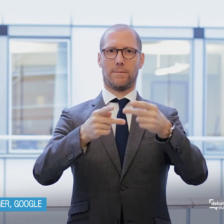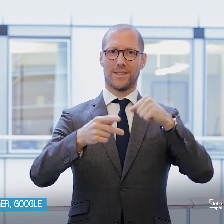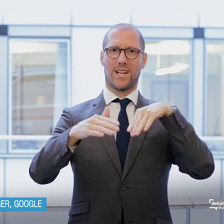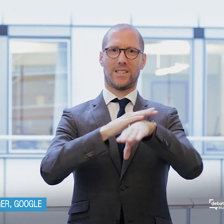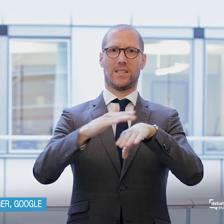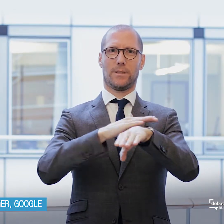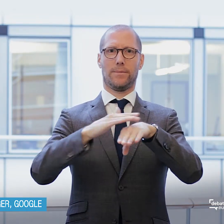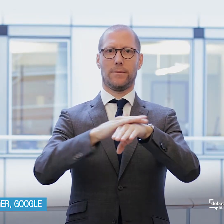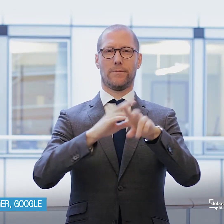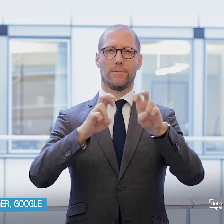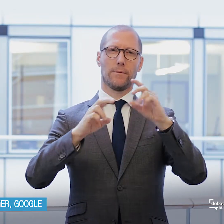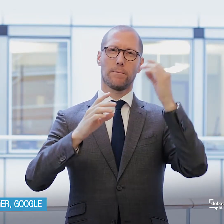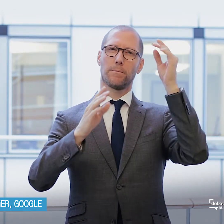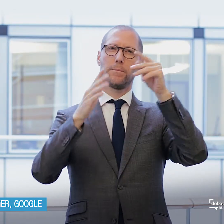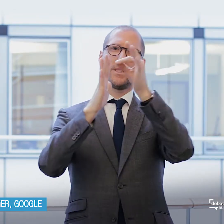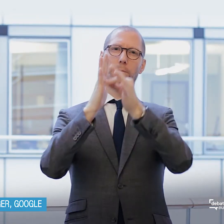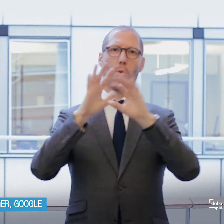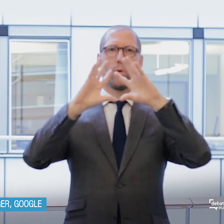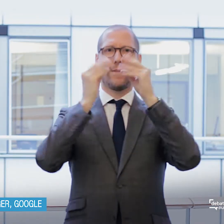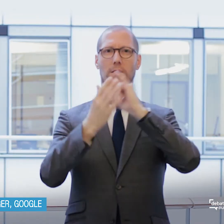Vor allem bei der Mobilität und gesellschaftlicher Teilhabe.